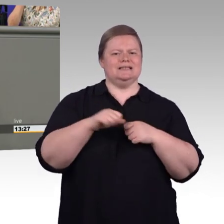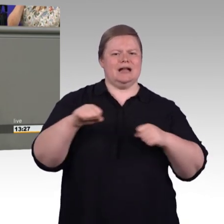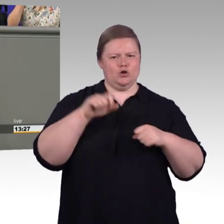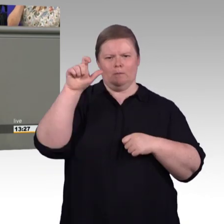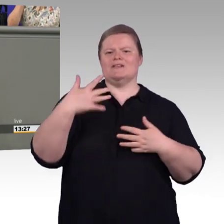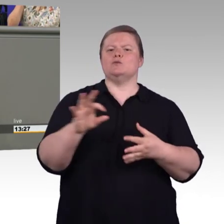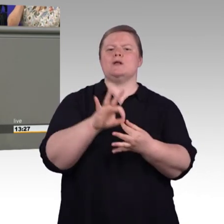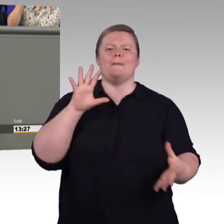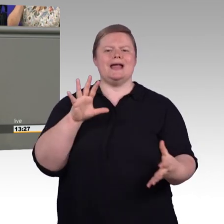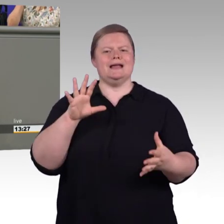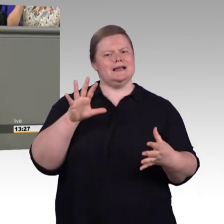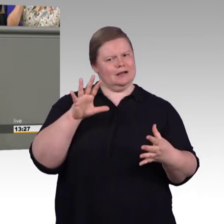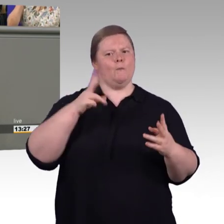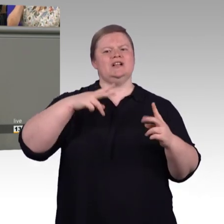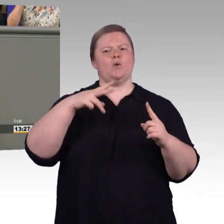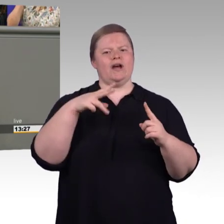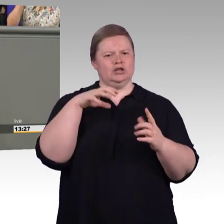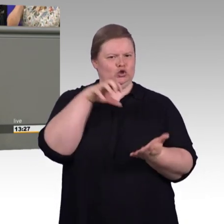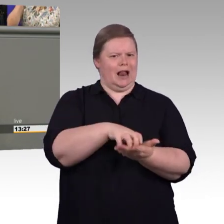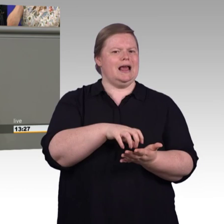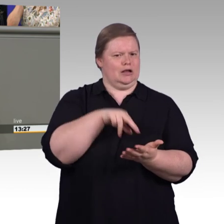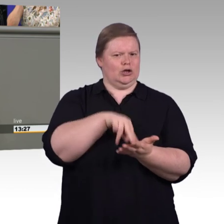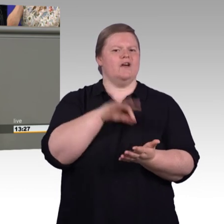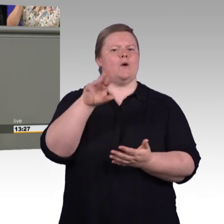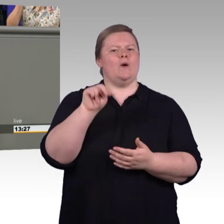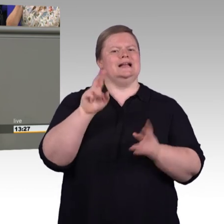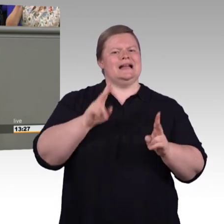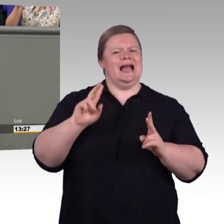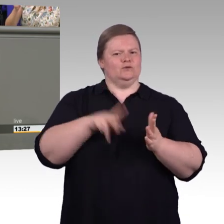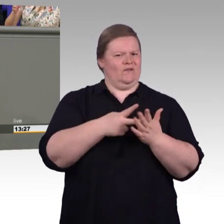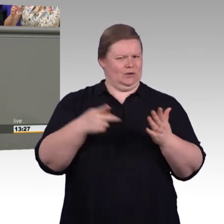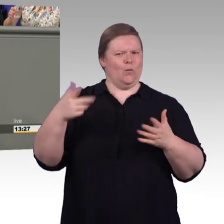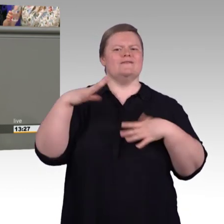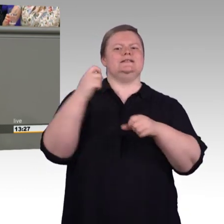und sie setzt sich für Kinderrechte ein. Ich finde es trotzdem wichtig, und mit mir natürlich